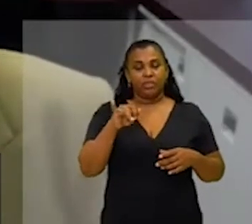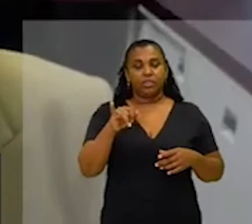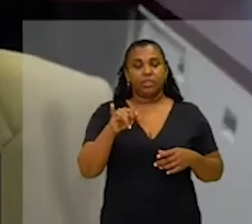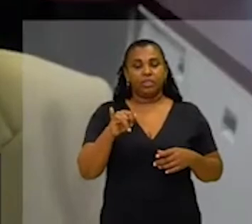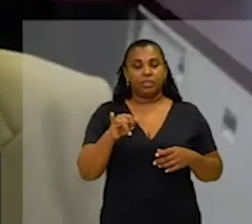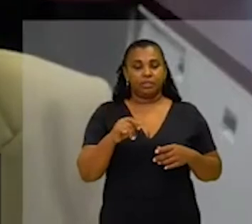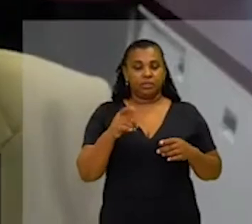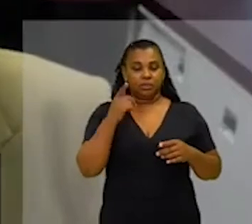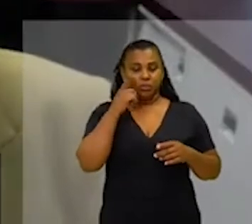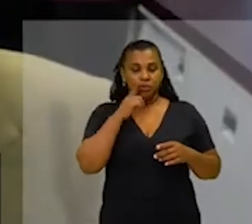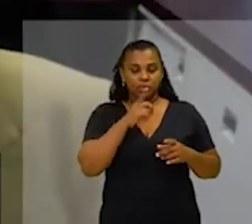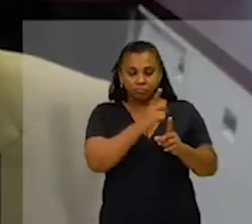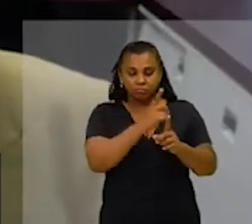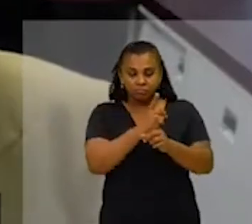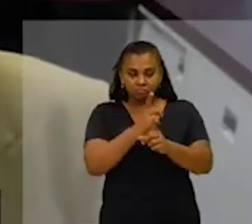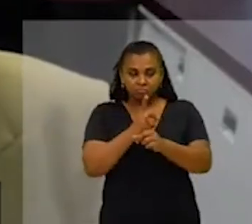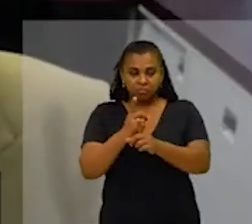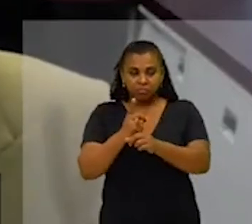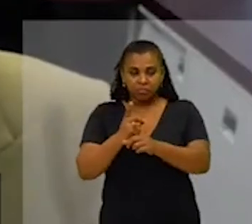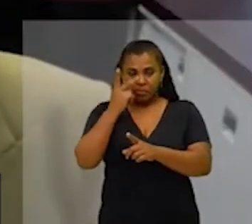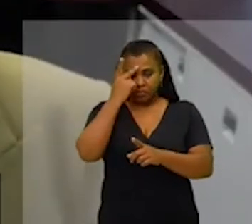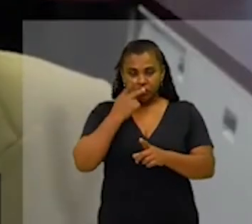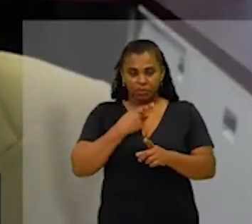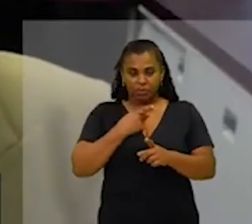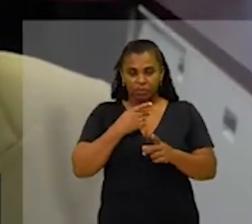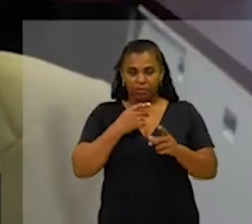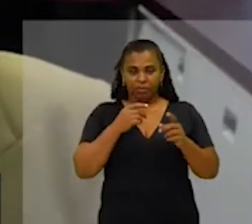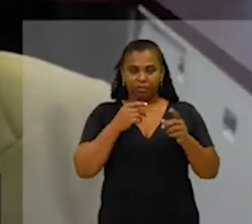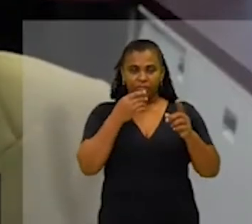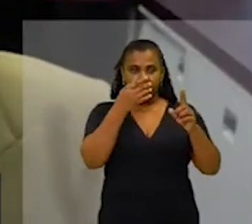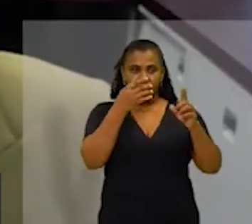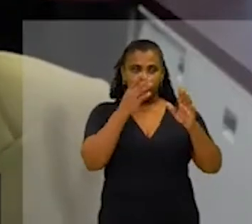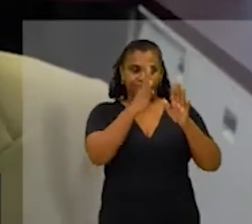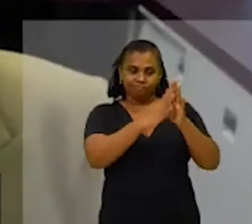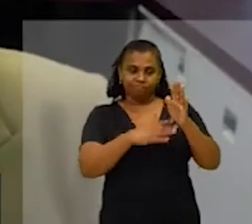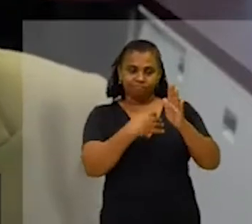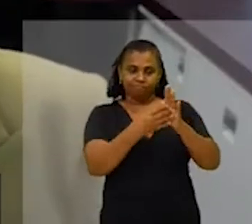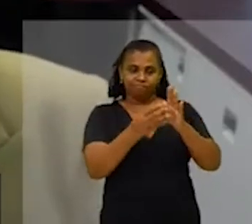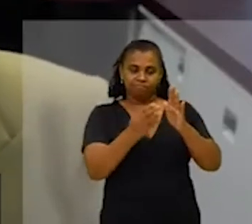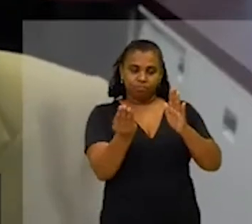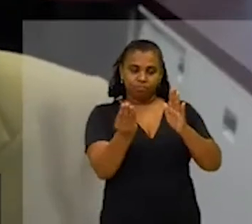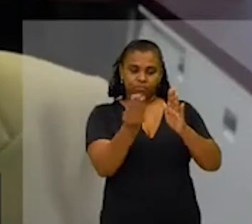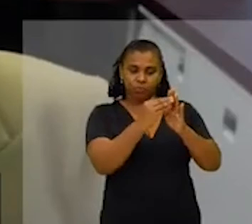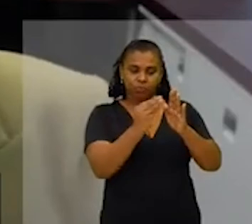permite que você mesmo uma planilha e consigo organizar os gastos para fazer uma interface de